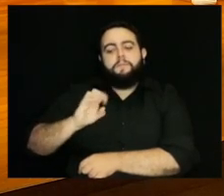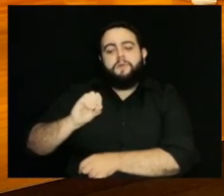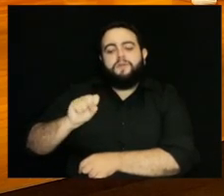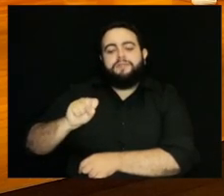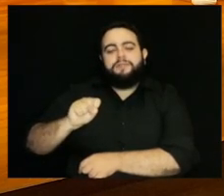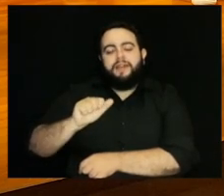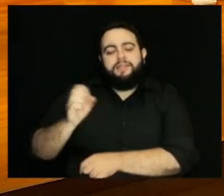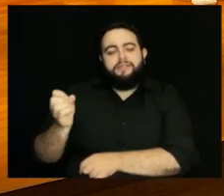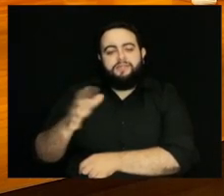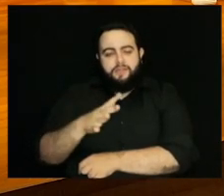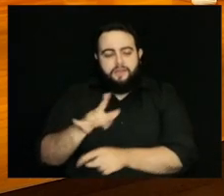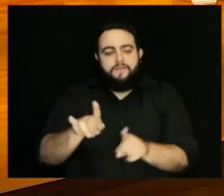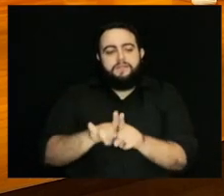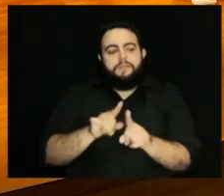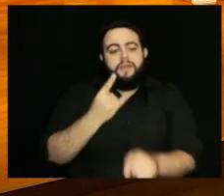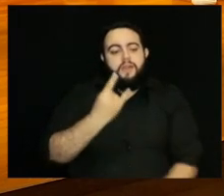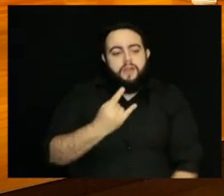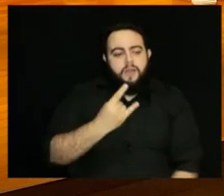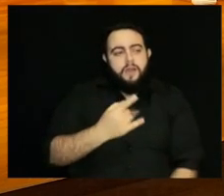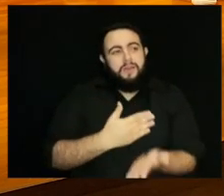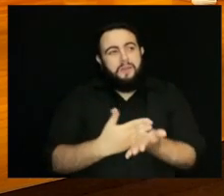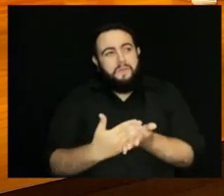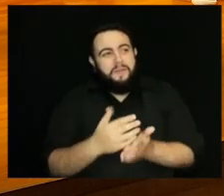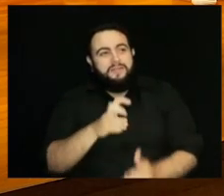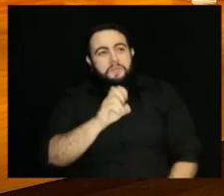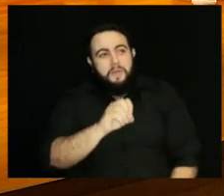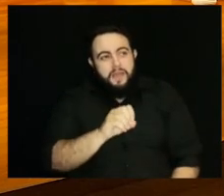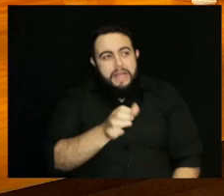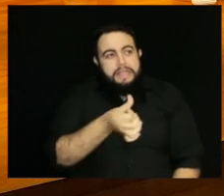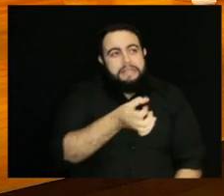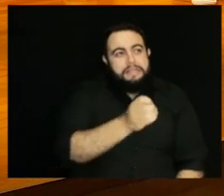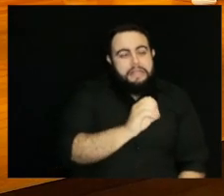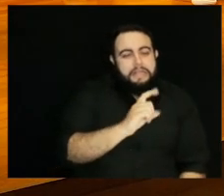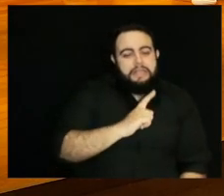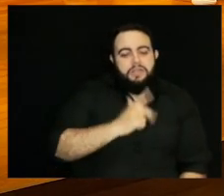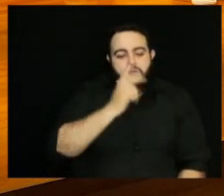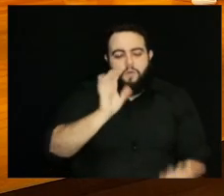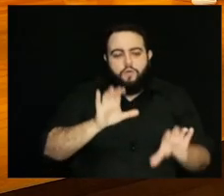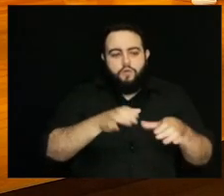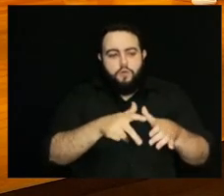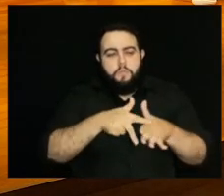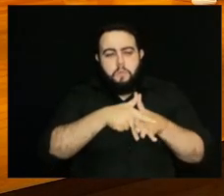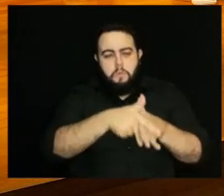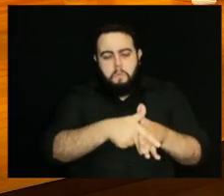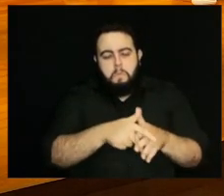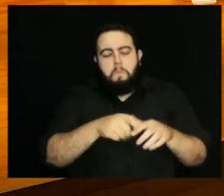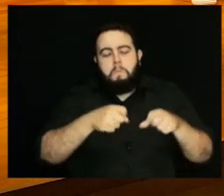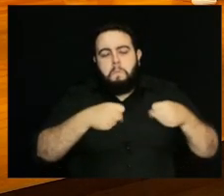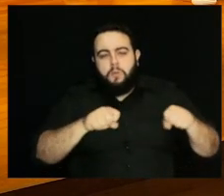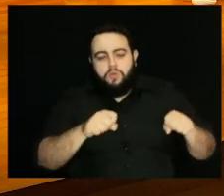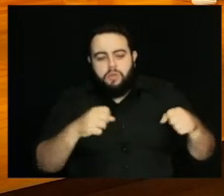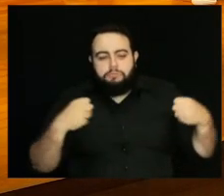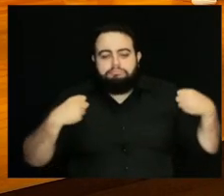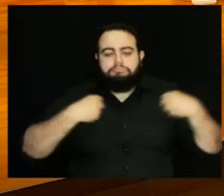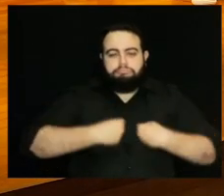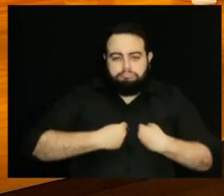anos 50, começo dos anos 60, tem gangue de motoqueiro com jaqueta de couro em Ipanema né e começam a